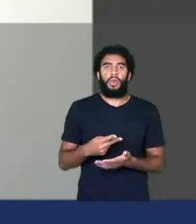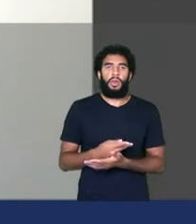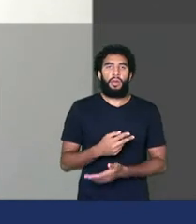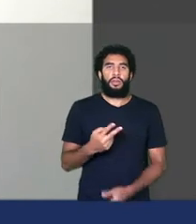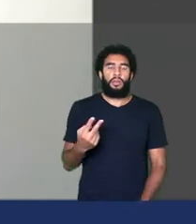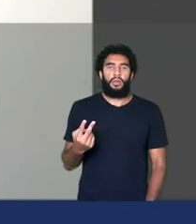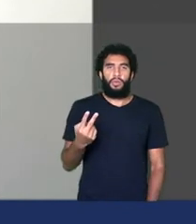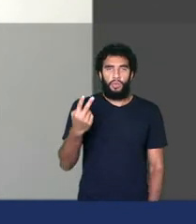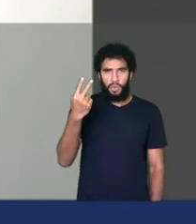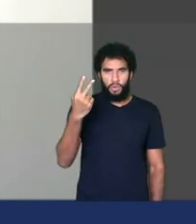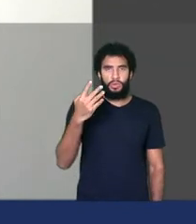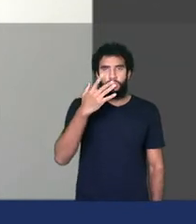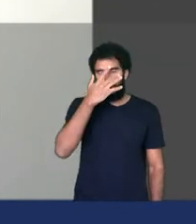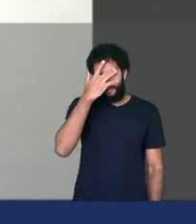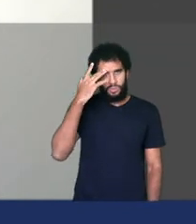ATAQUE AOS VALORES